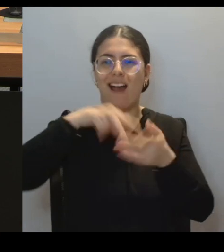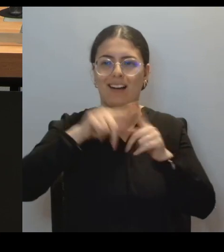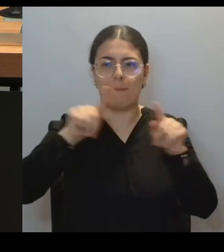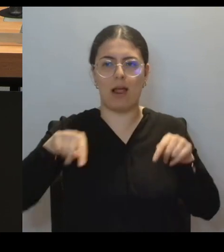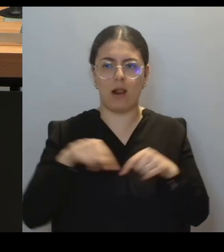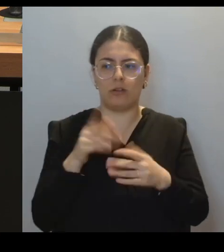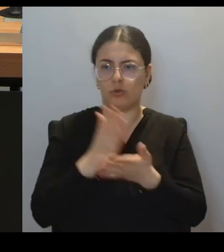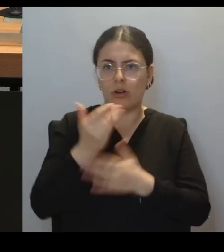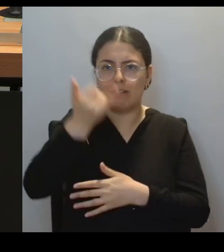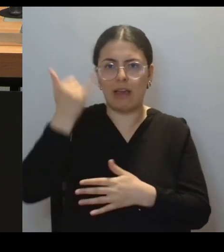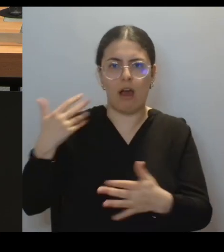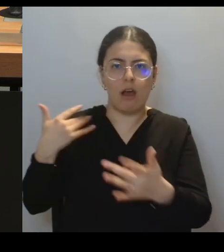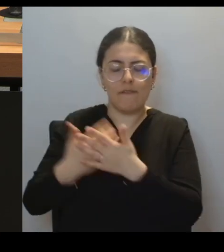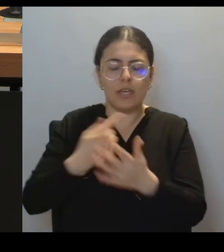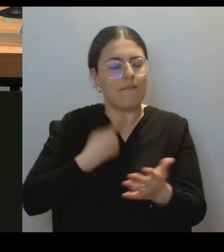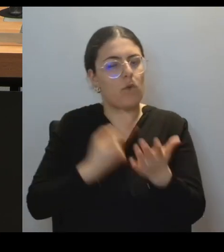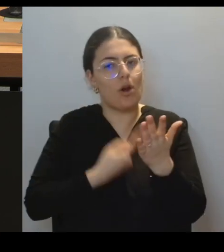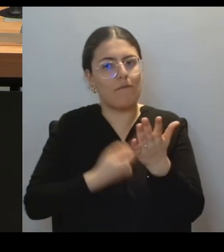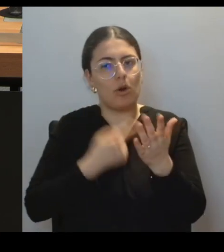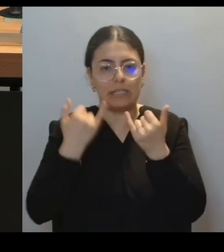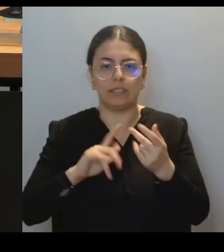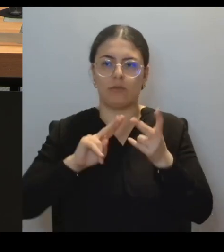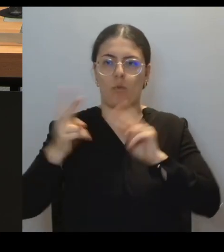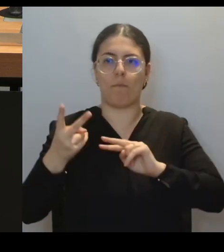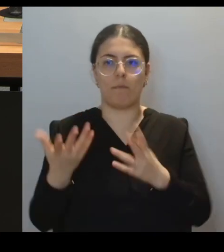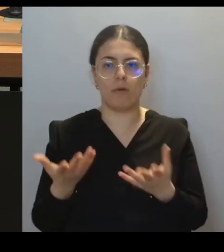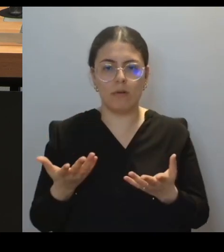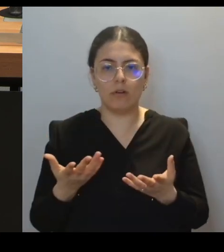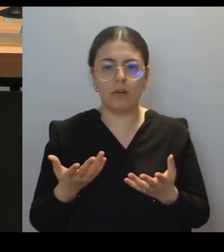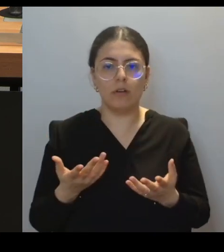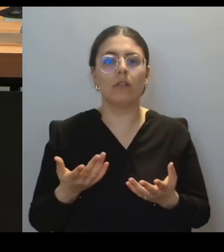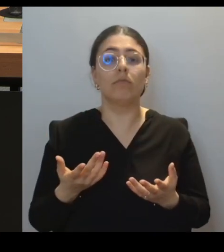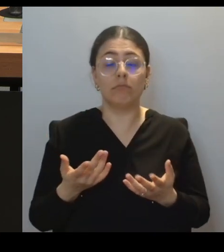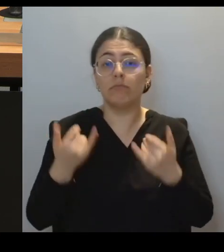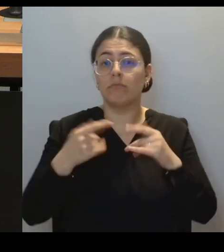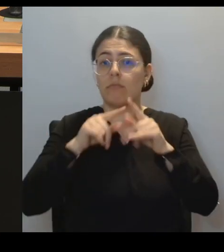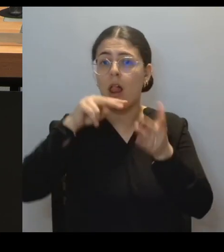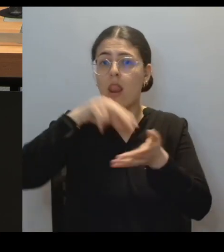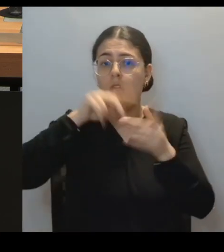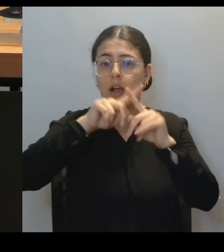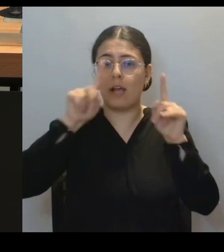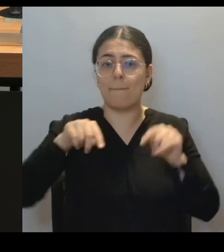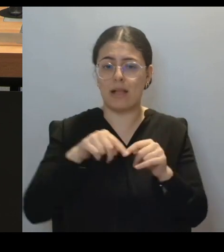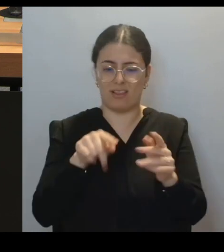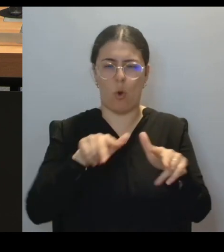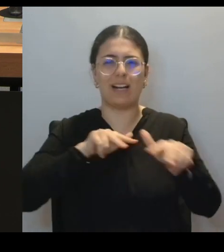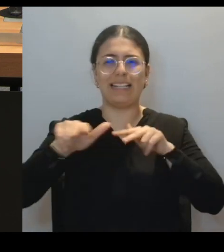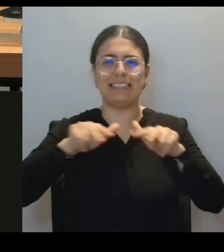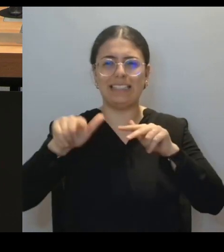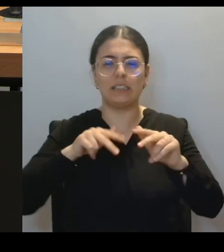Was hat das Lagebild Organisierte Kriminalität gezeigt? Hätten Sie Ahnung von Sicherheitspolitik? Herr Franco, können Sie die Einleitung